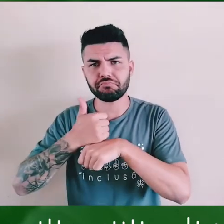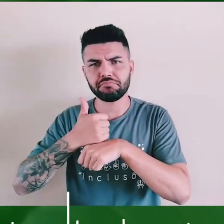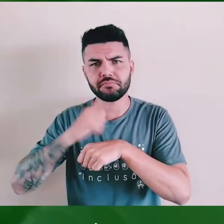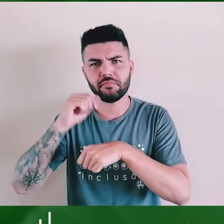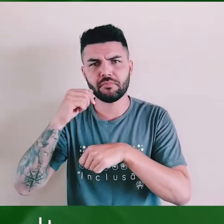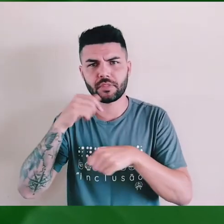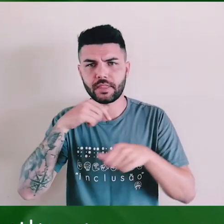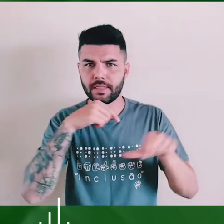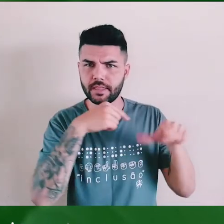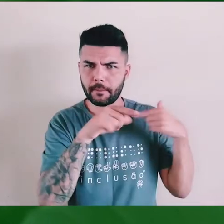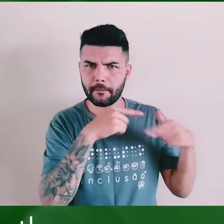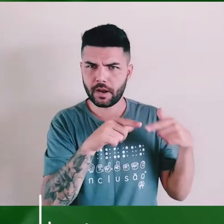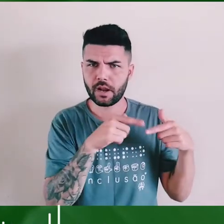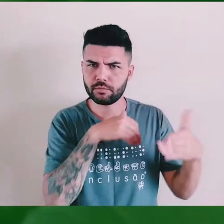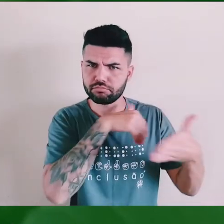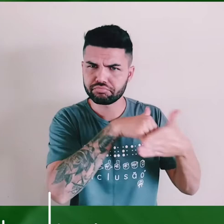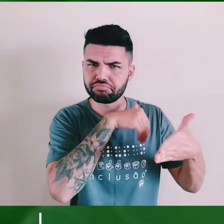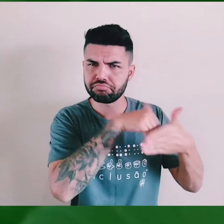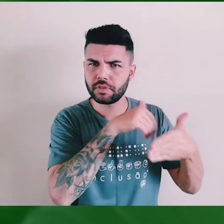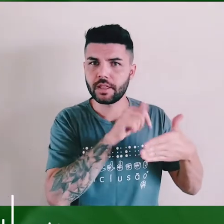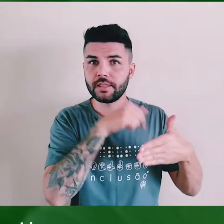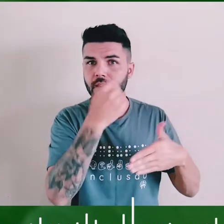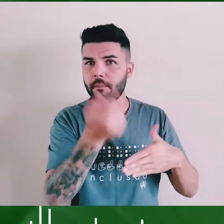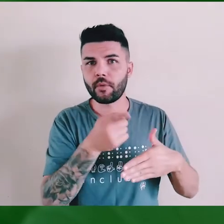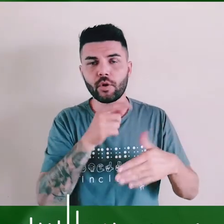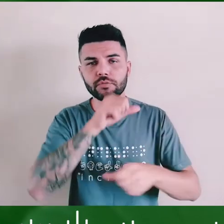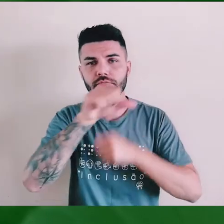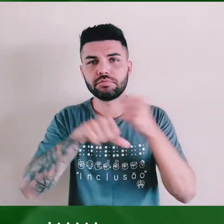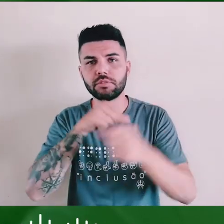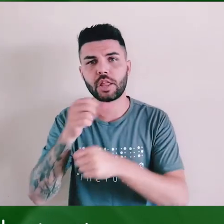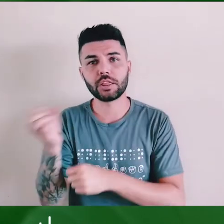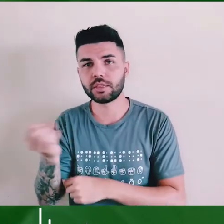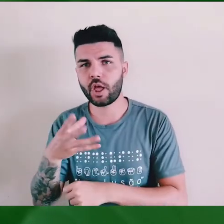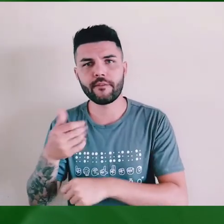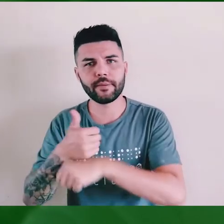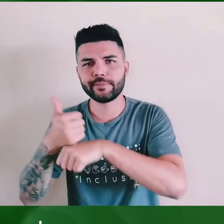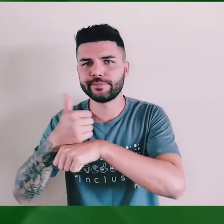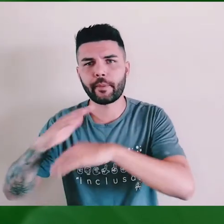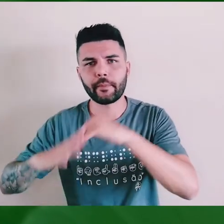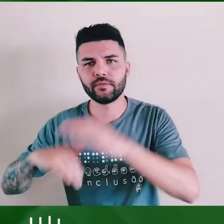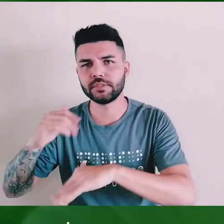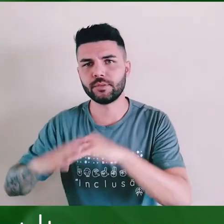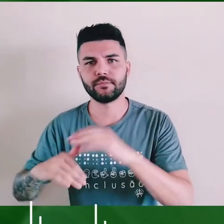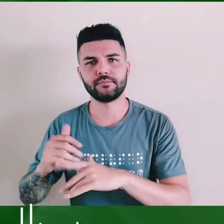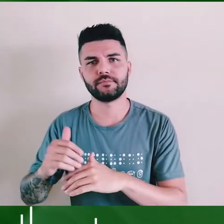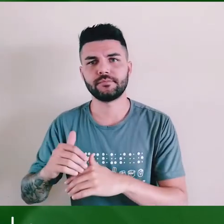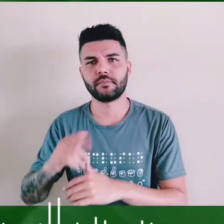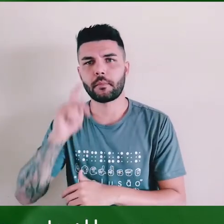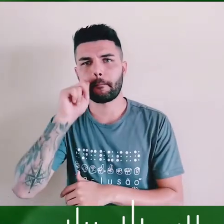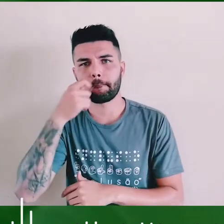normais, eletricista, trabalha na padaria, outro tem uma vendinha. Isso no mundo normal